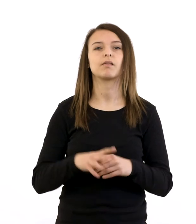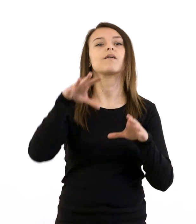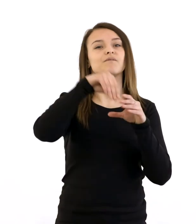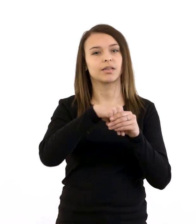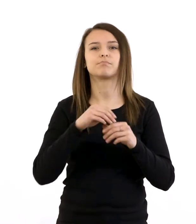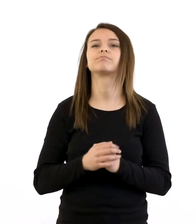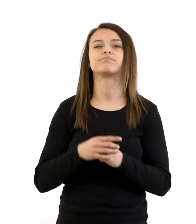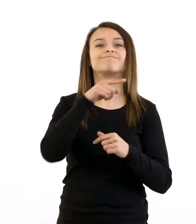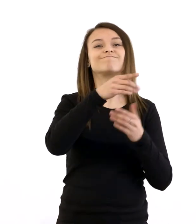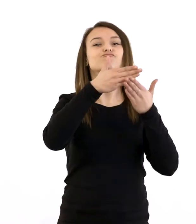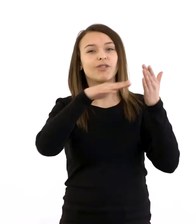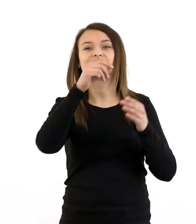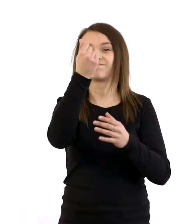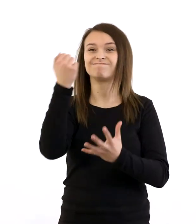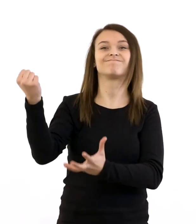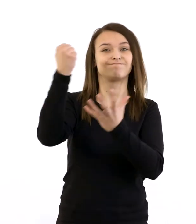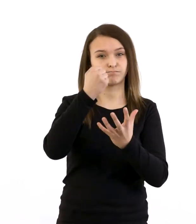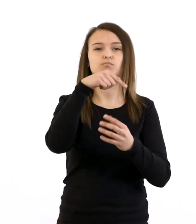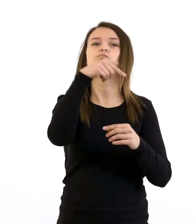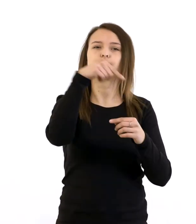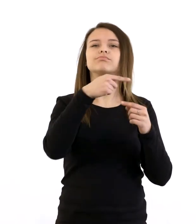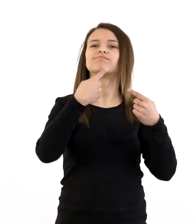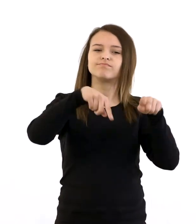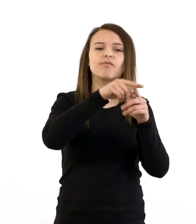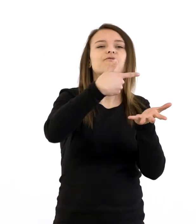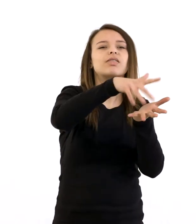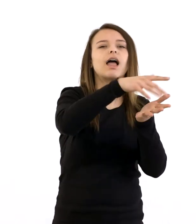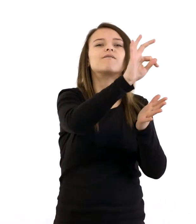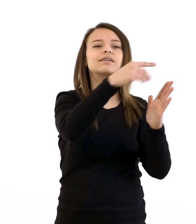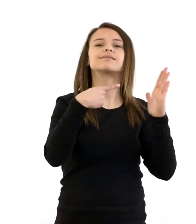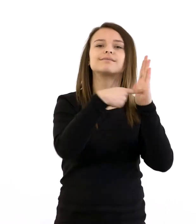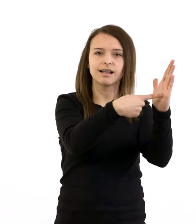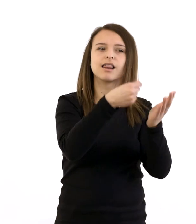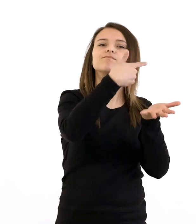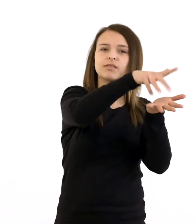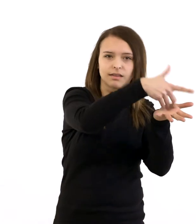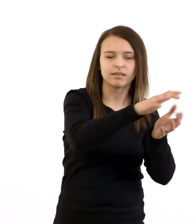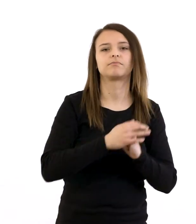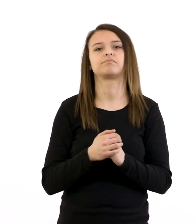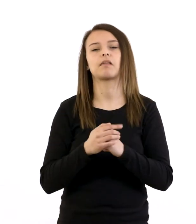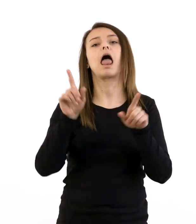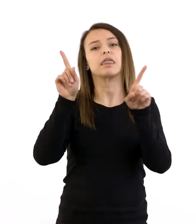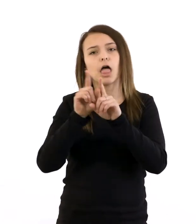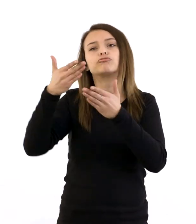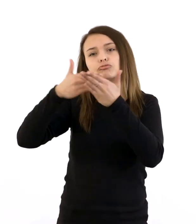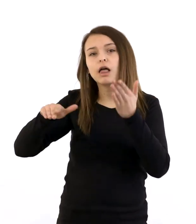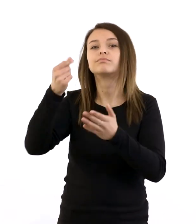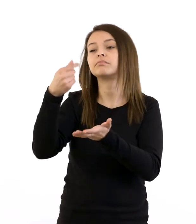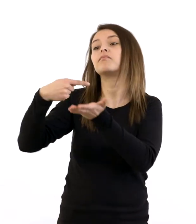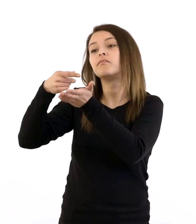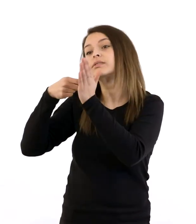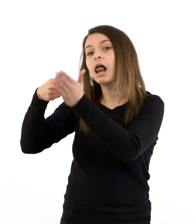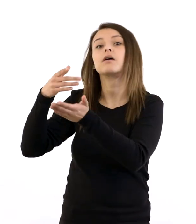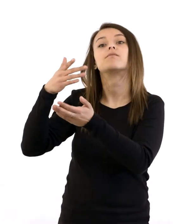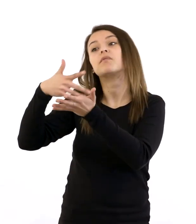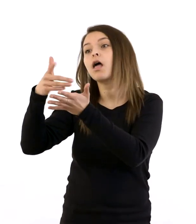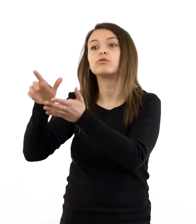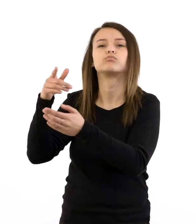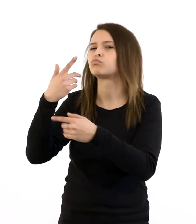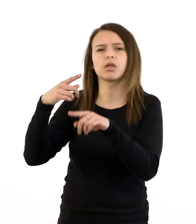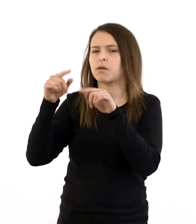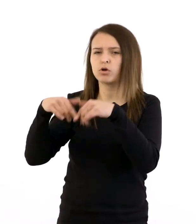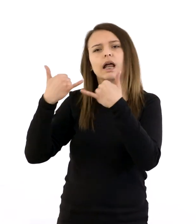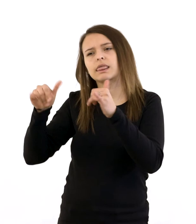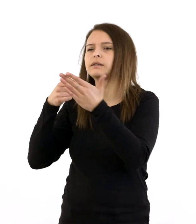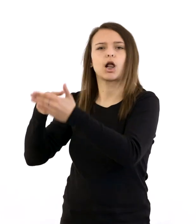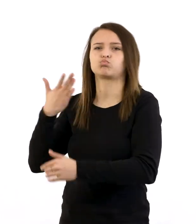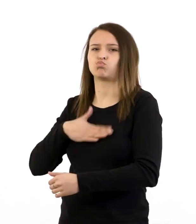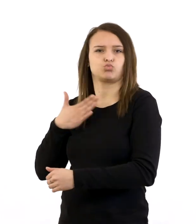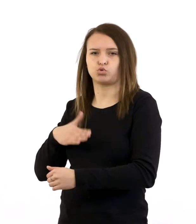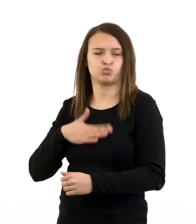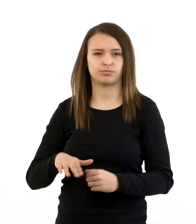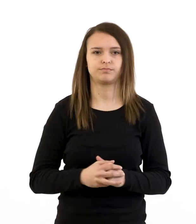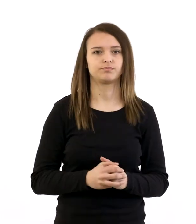Część z nich zapewnia pieniądze celowe (związane z konkretnym celem, na który mają być wydatkowane), a część niecelowe (możliwe do wydatkowania na dowolny cel).